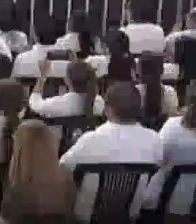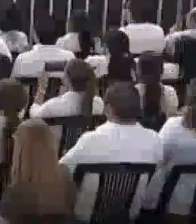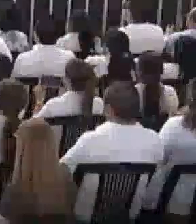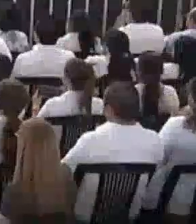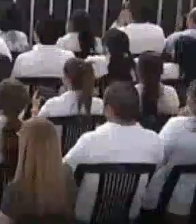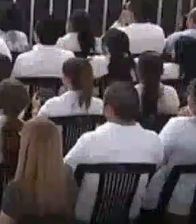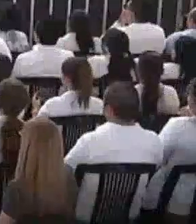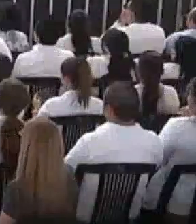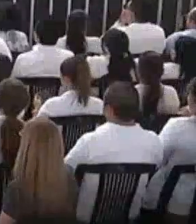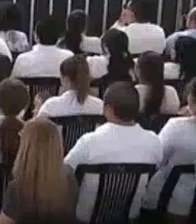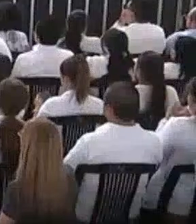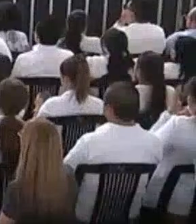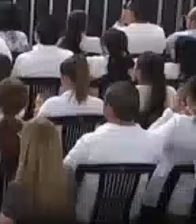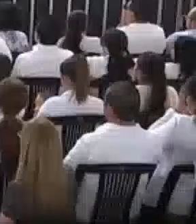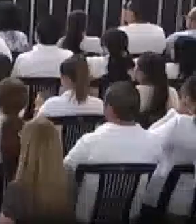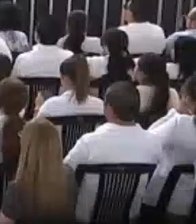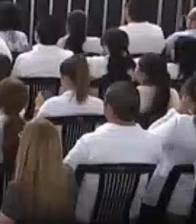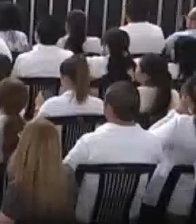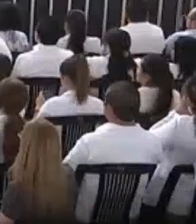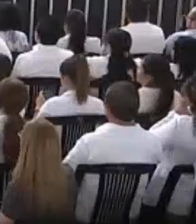Procedemos con la proyección del video,